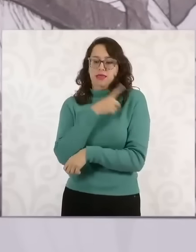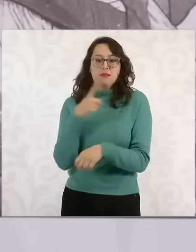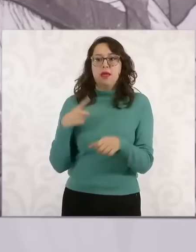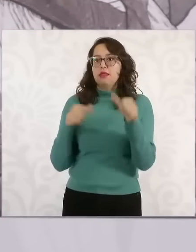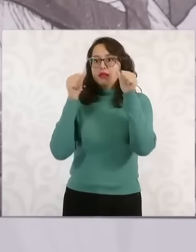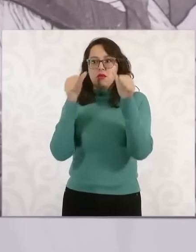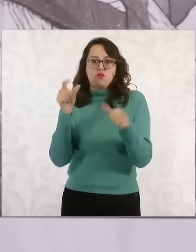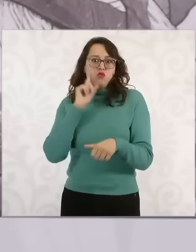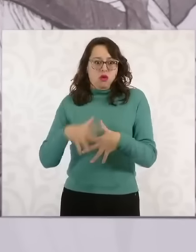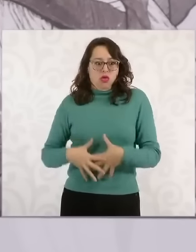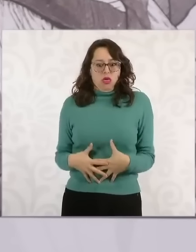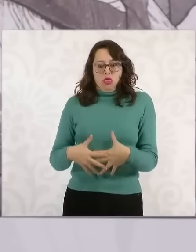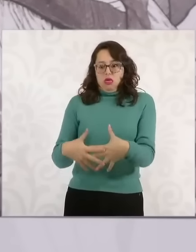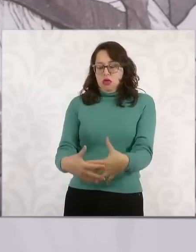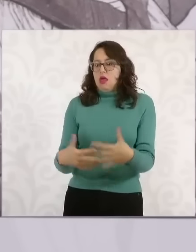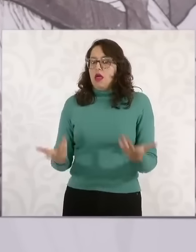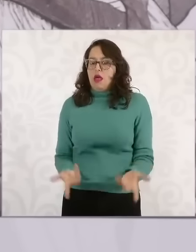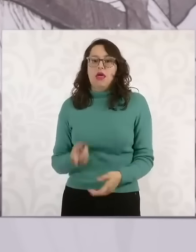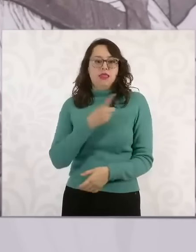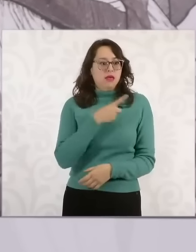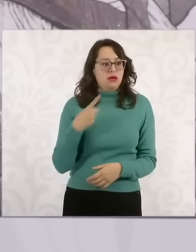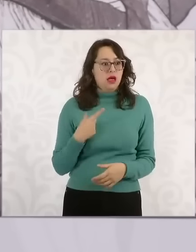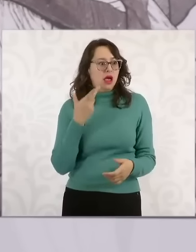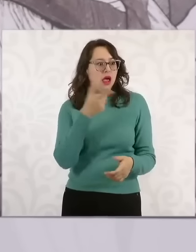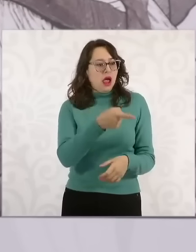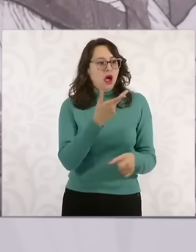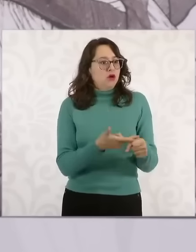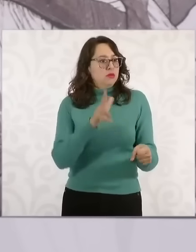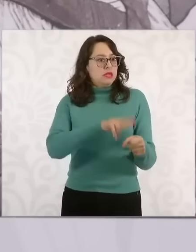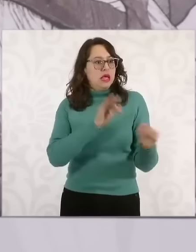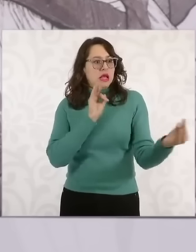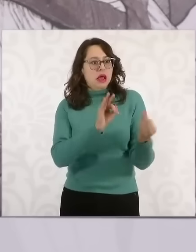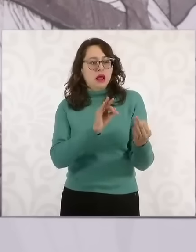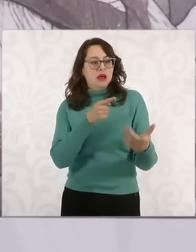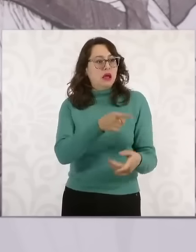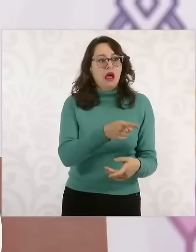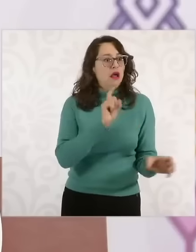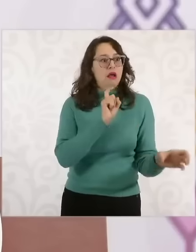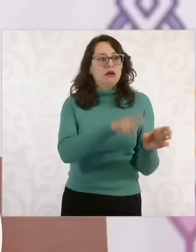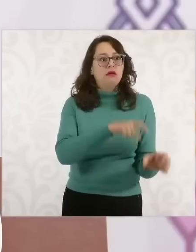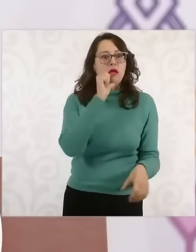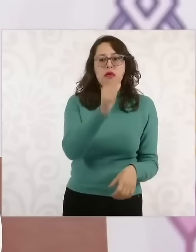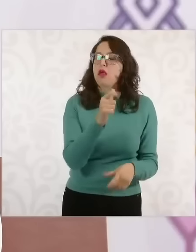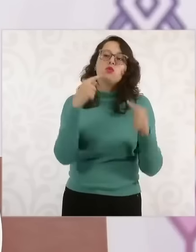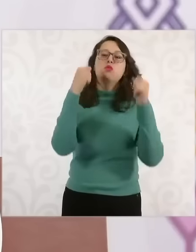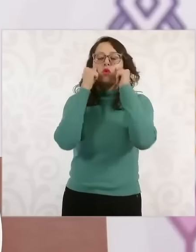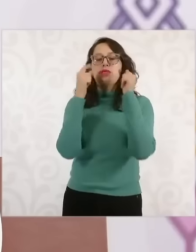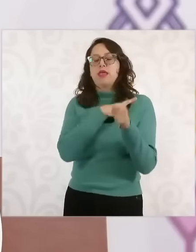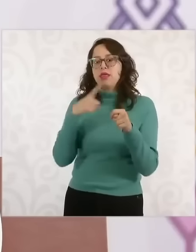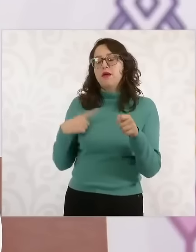o referida de inmediato o llevada a su centro de salud o a su hospital. O sea, desde este momento